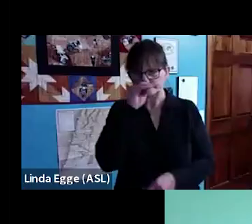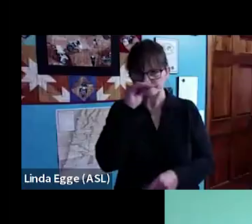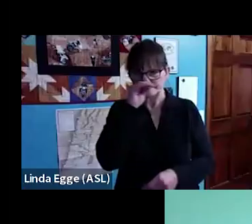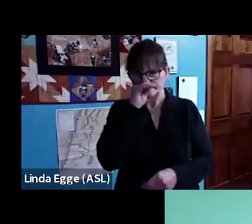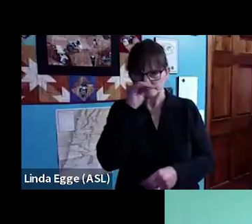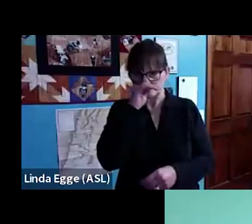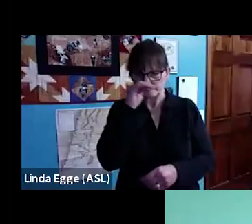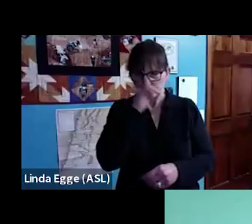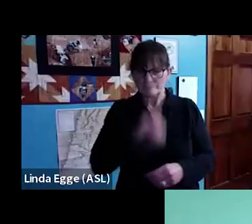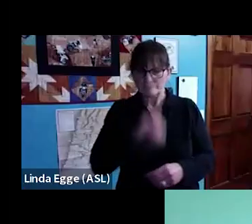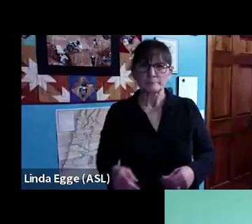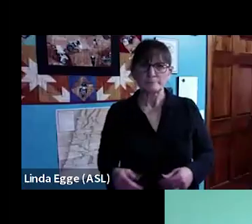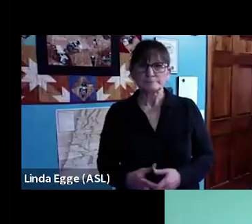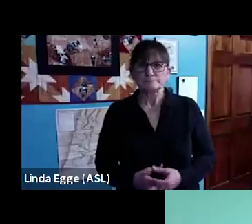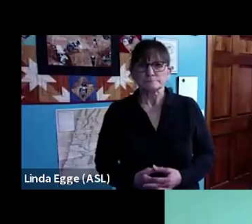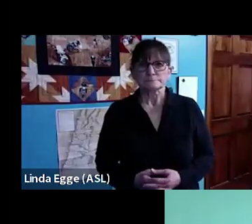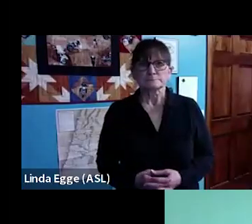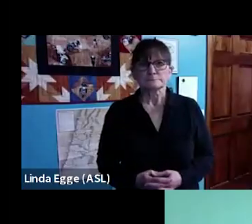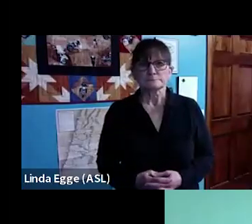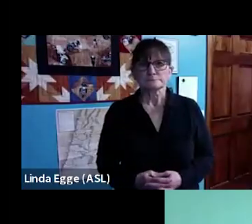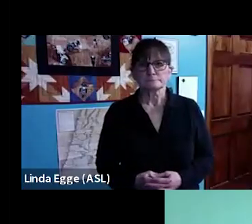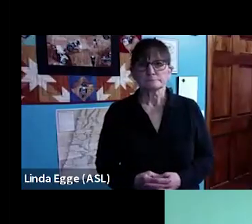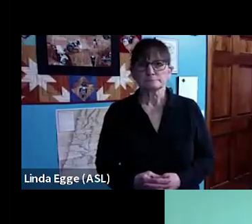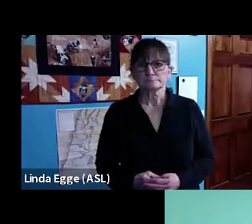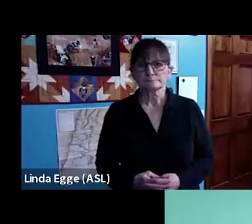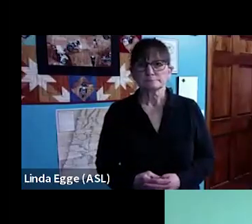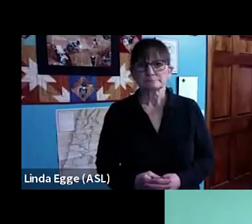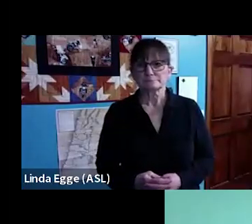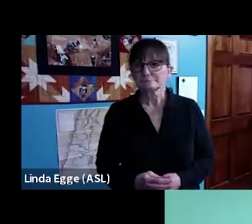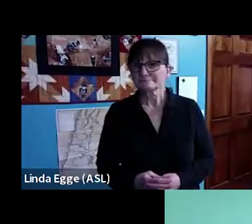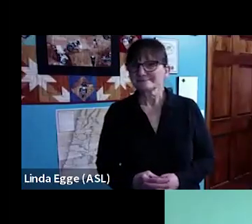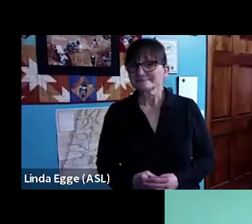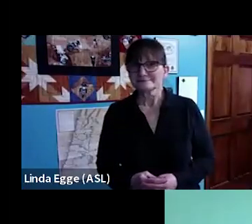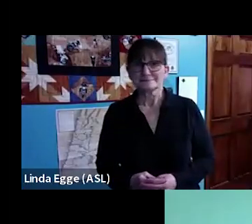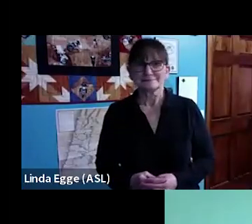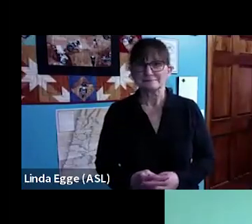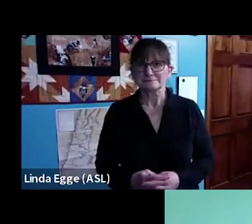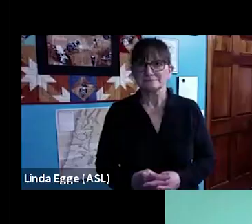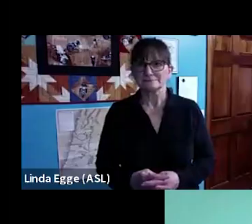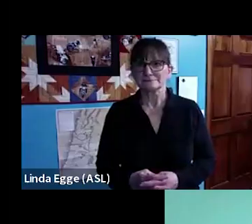Así que de nuevo, utiliza tu oficina de Seguridad Social para ayudar con eso.